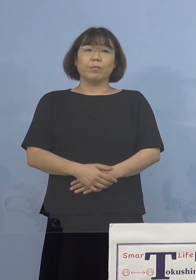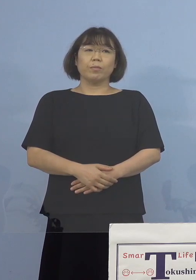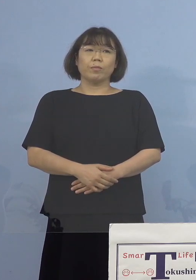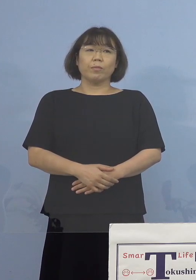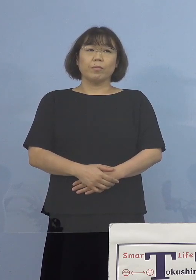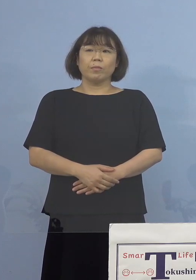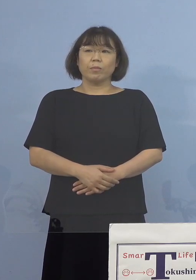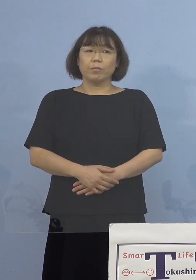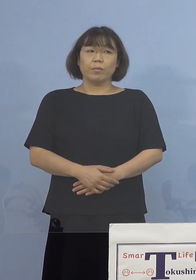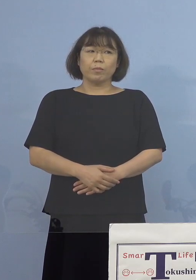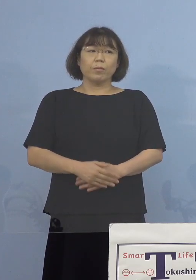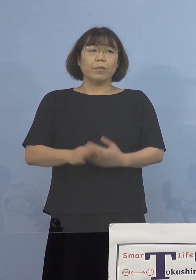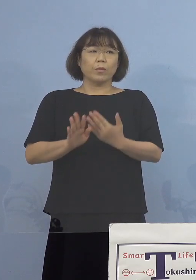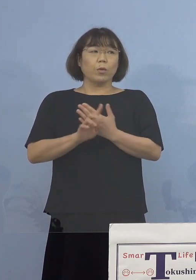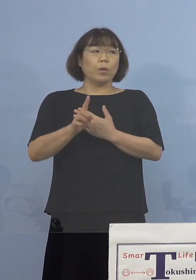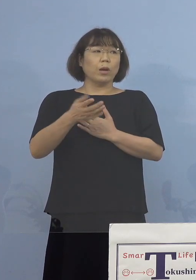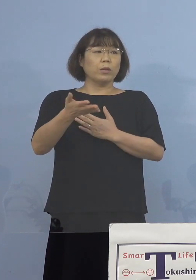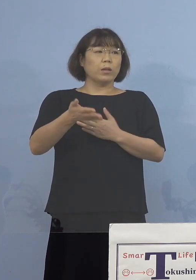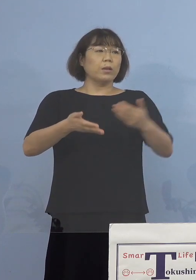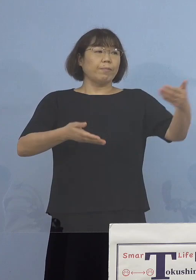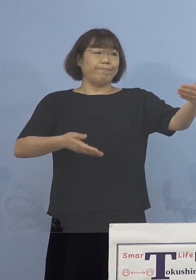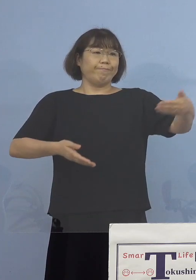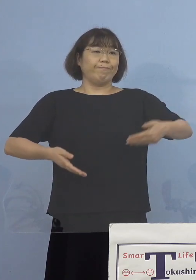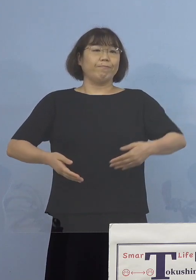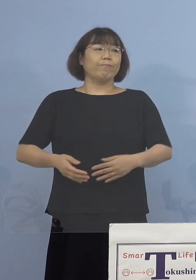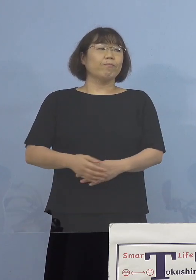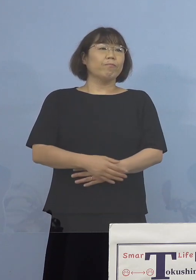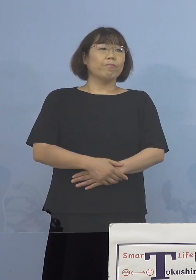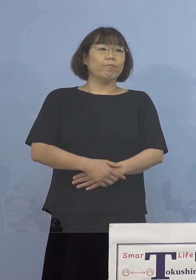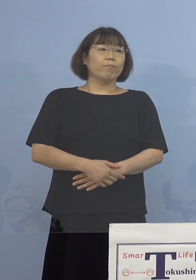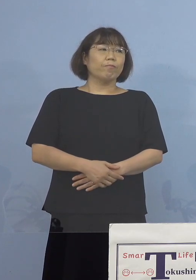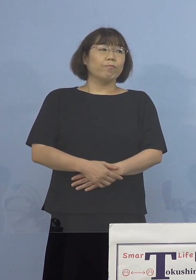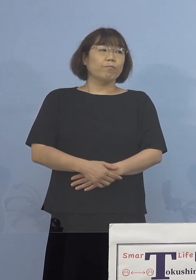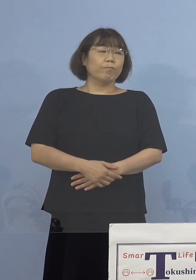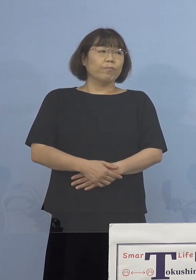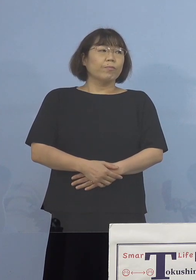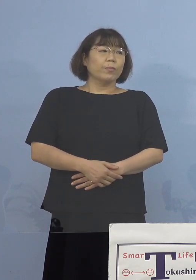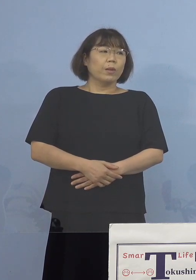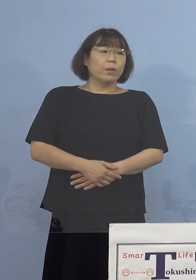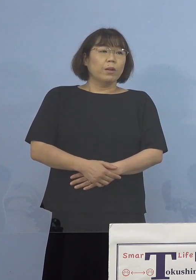（幹事社：読売新聞社） 他ありますでしょうか （徳島新聞社） すみません、徳島新聞です